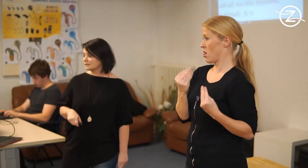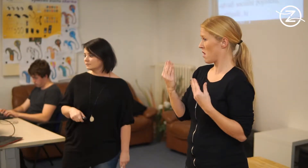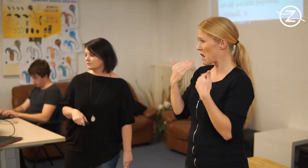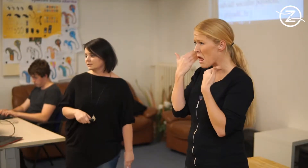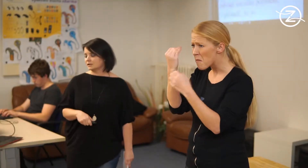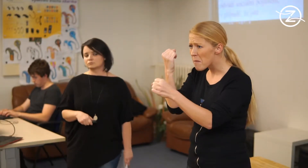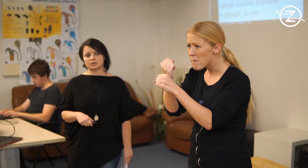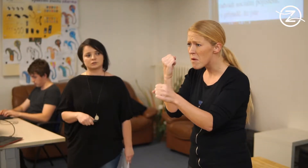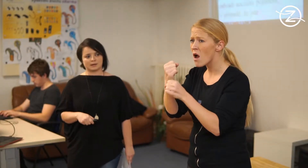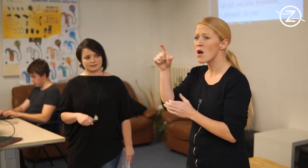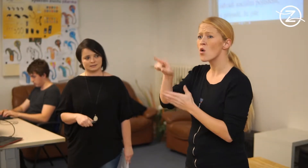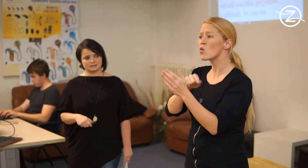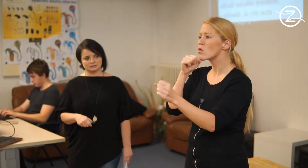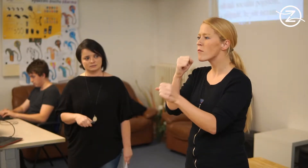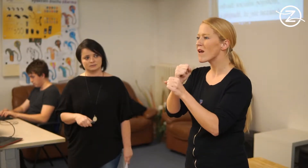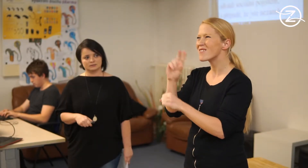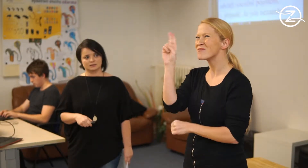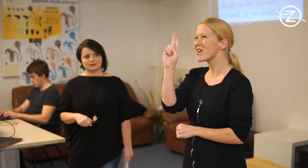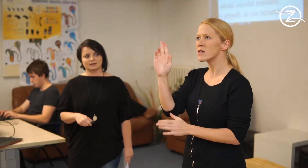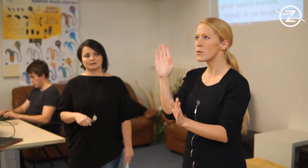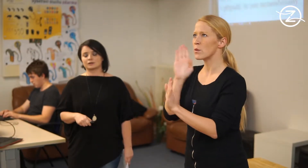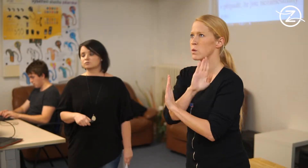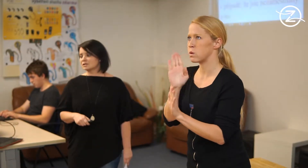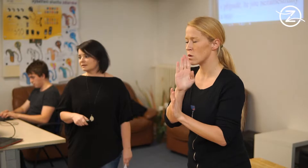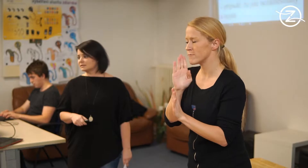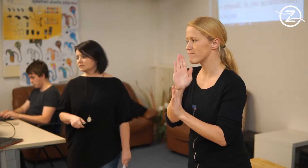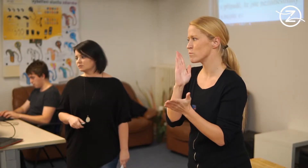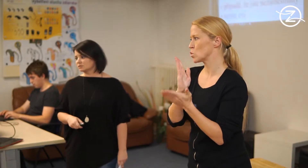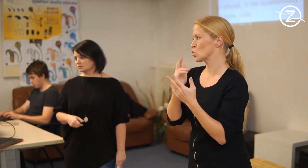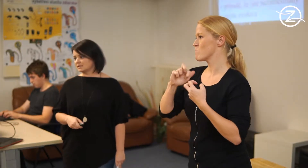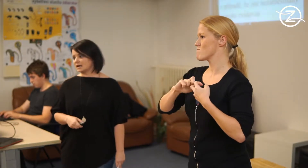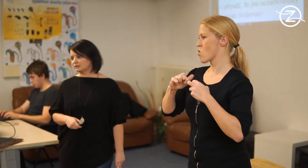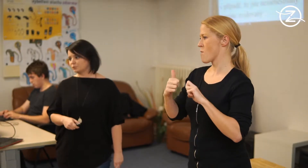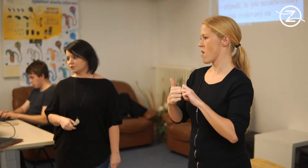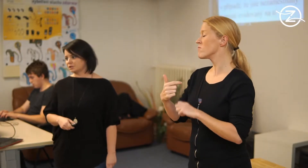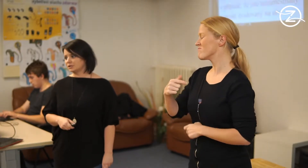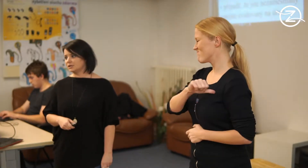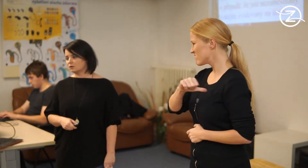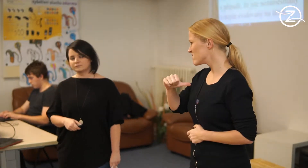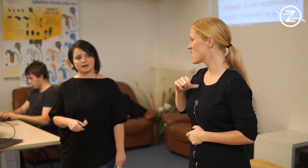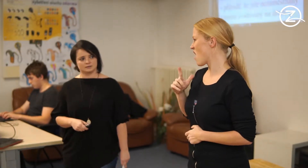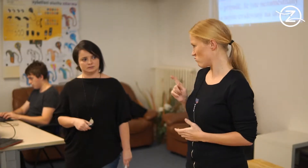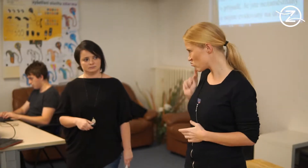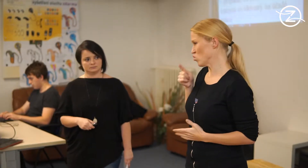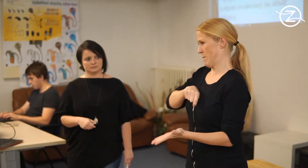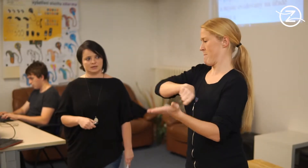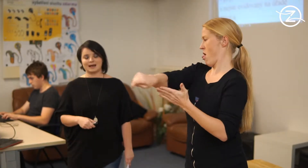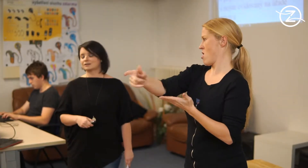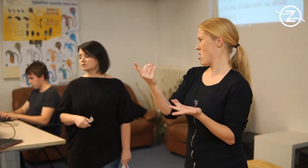Pokud byste se nezaregistrovali na Úřadu práce, musíte si pojištění hradit sami.